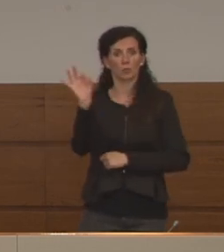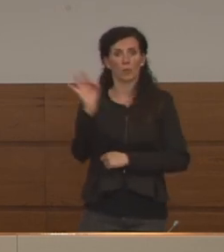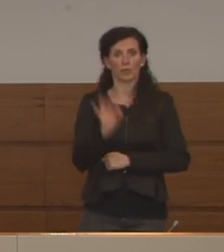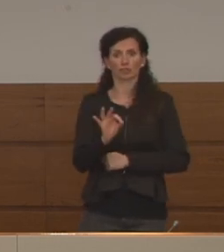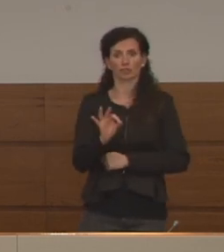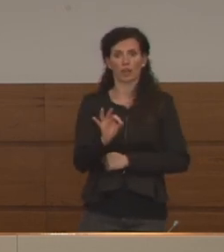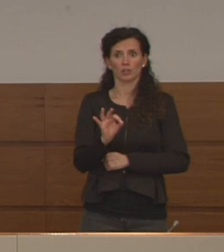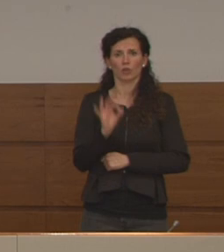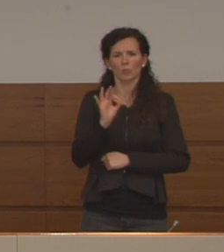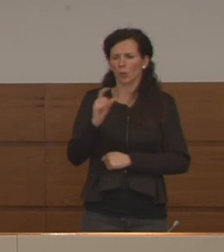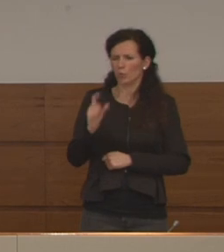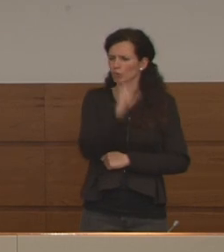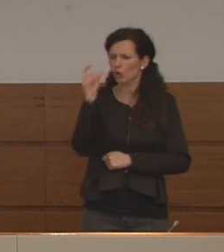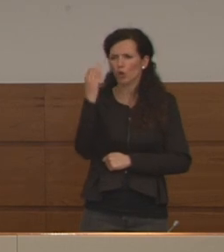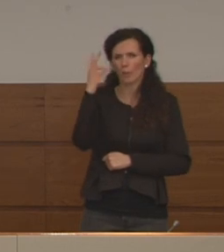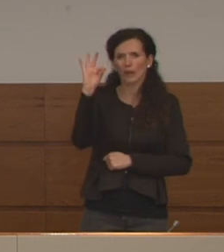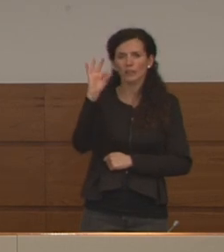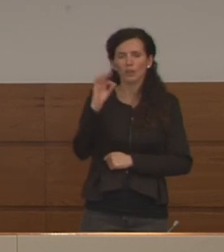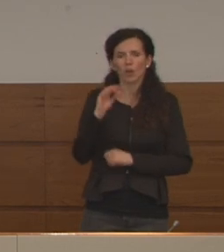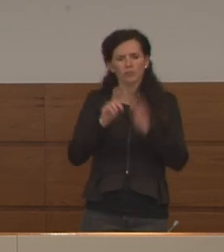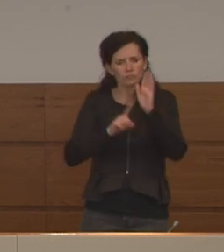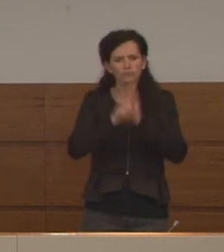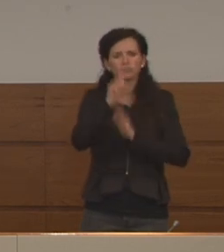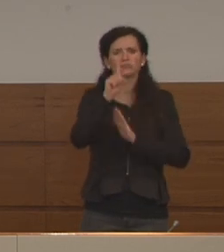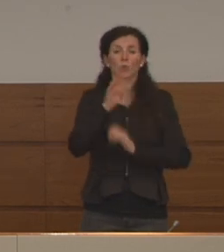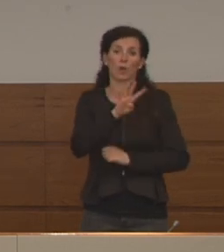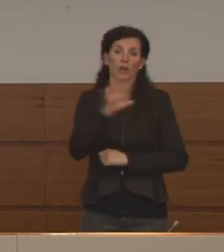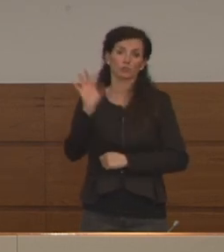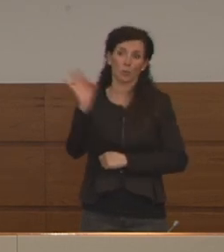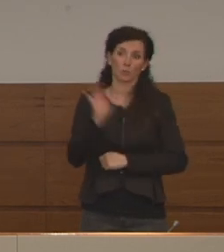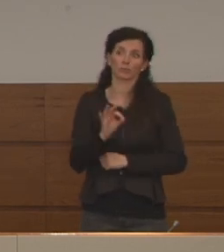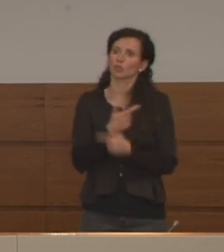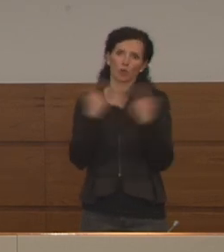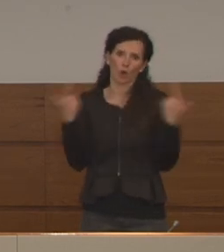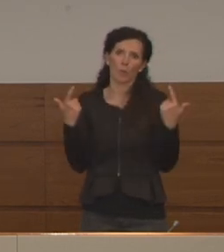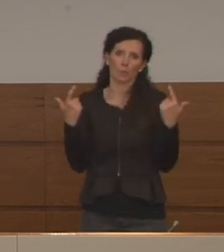giornata particolare. Questo è troppo, è francamente troppo.